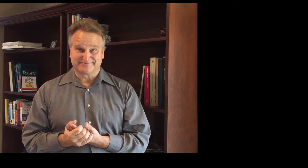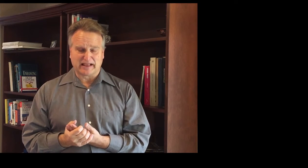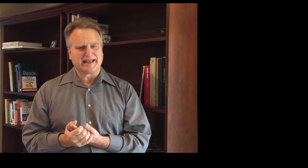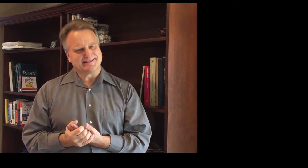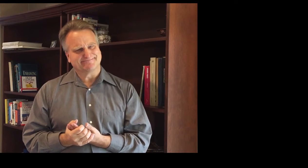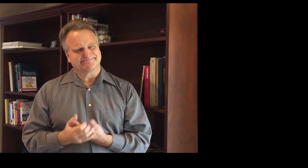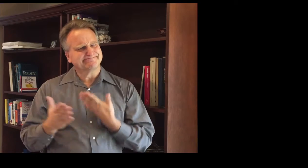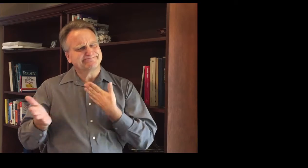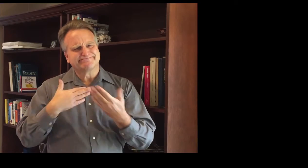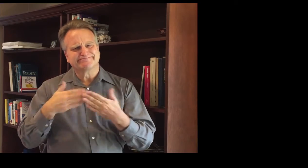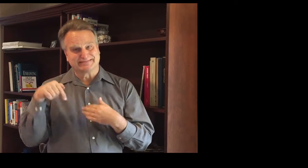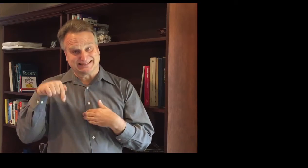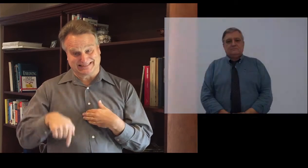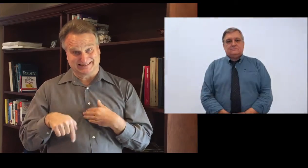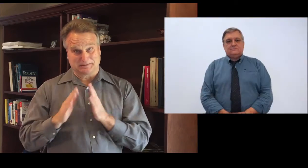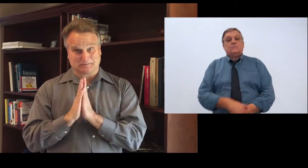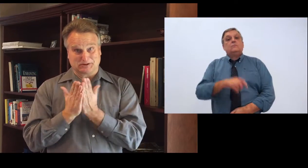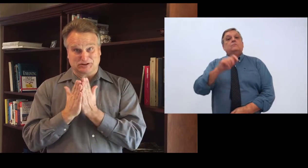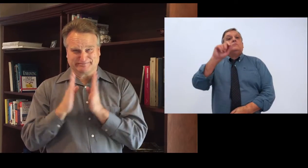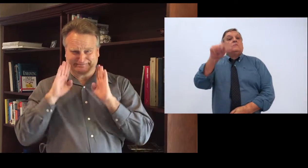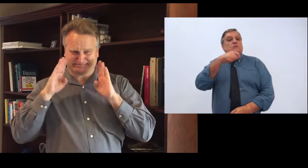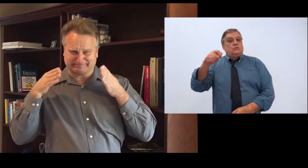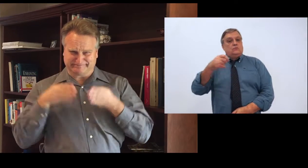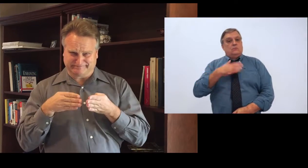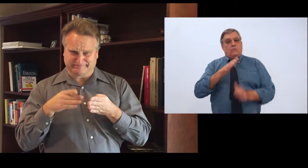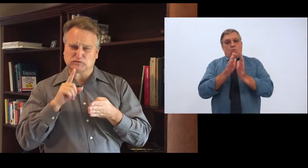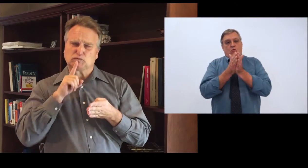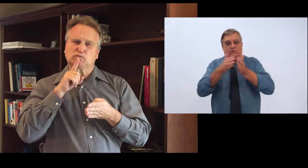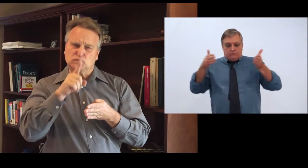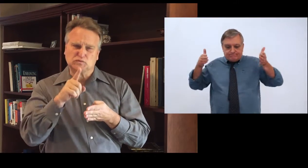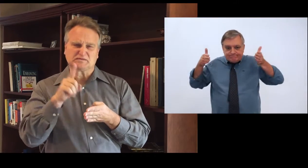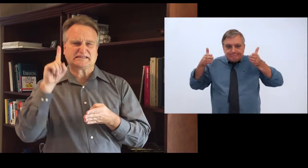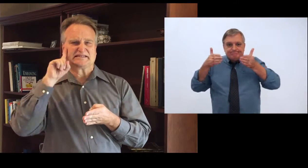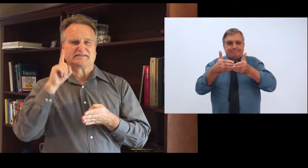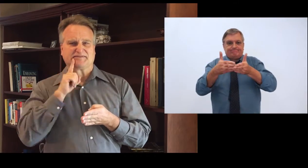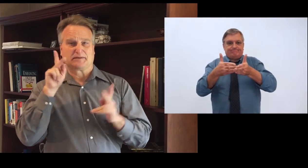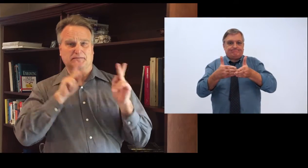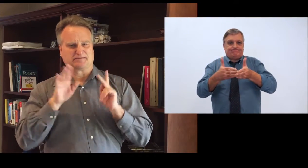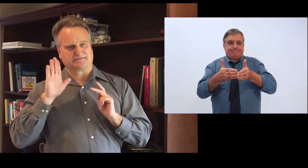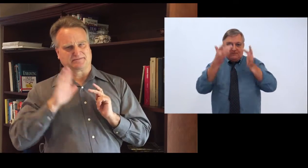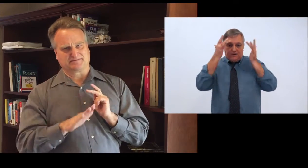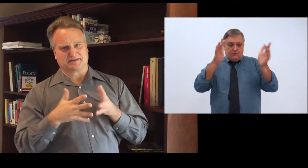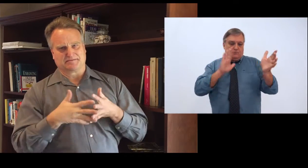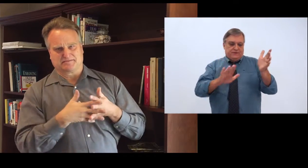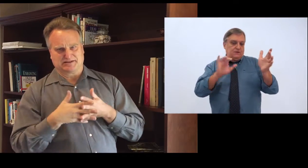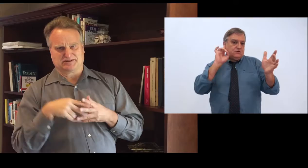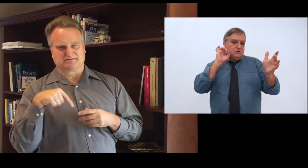Bien que mon ouvrage se focalise principalement sur l’expérience des Sourds aux Etats-Unis,